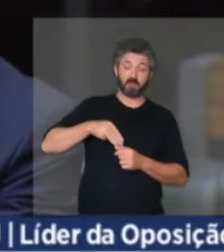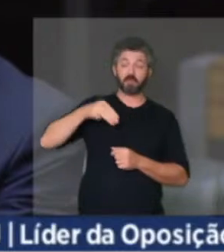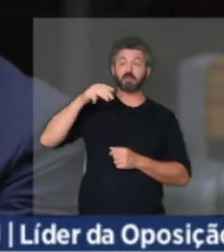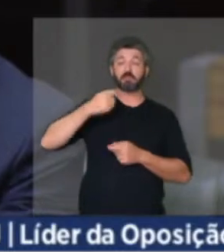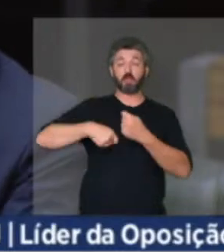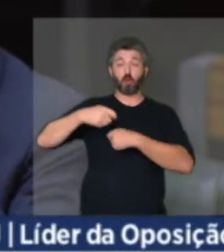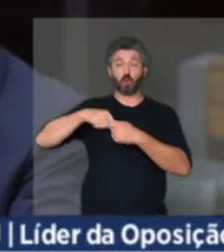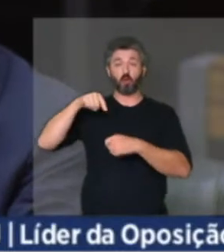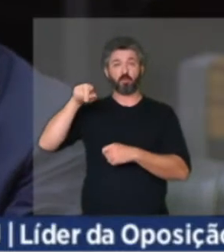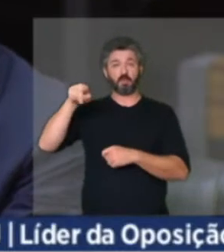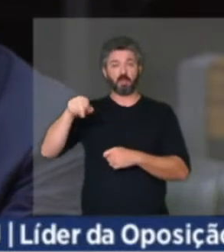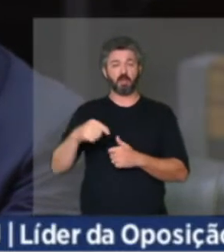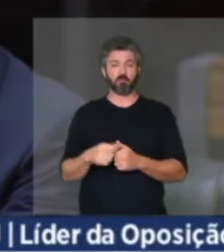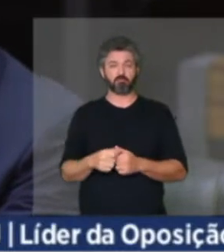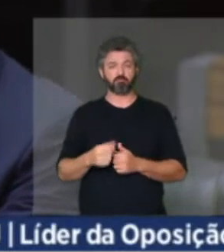PORQUE É QUE ESSAS... ESSES